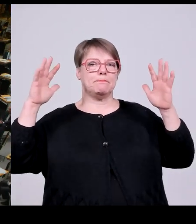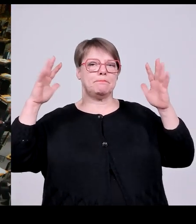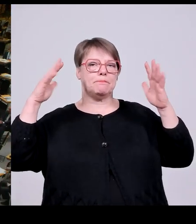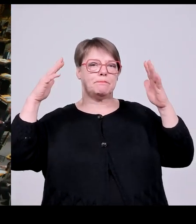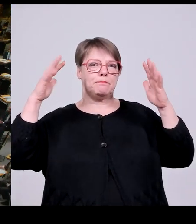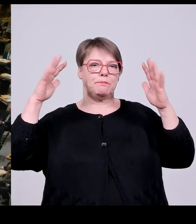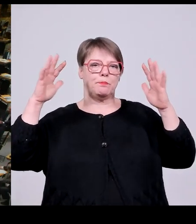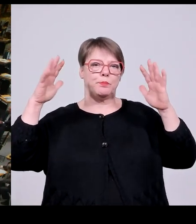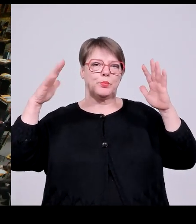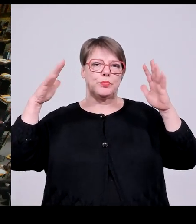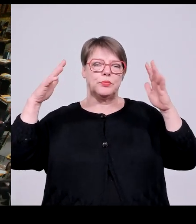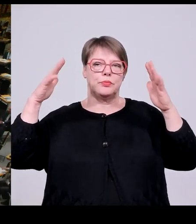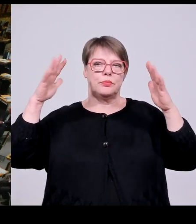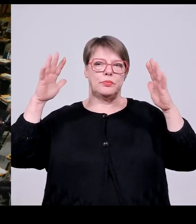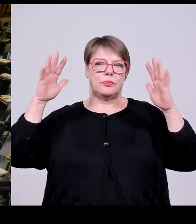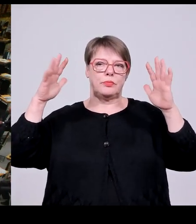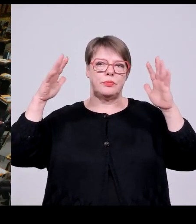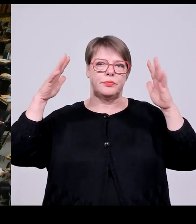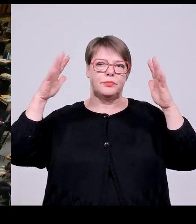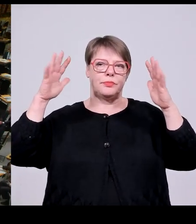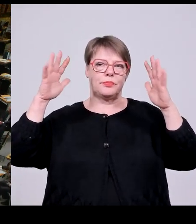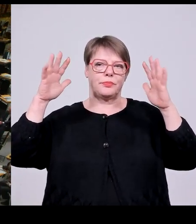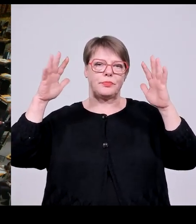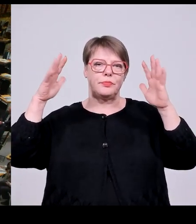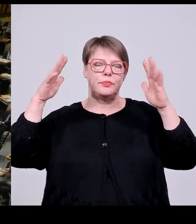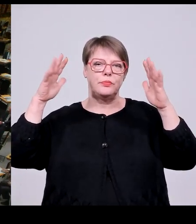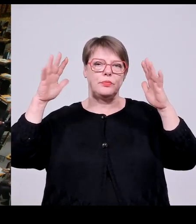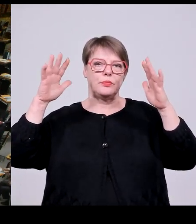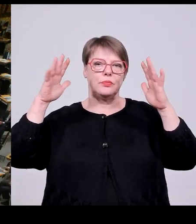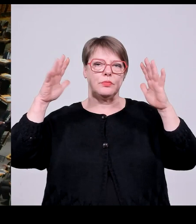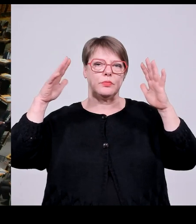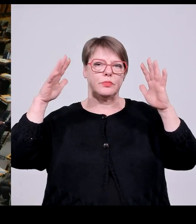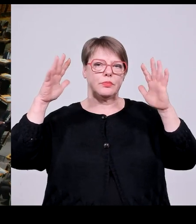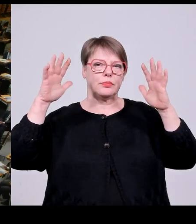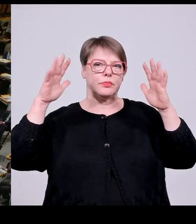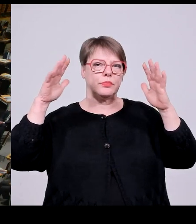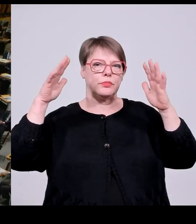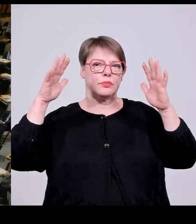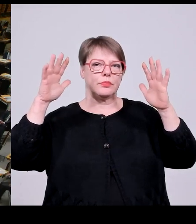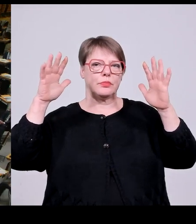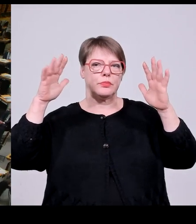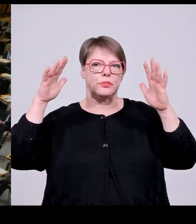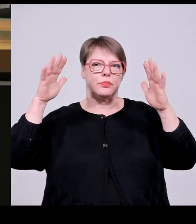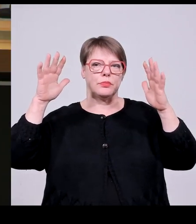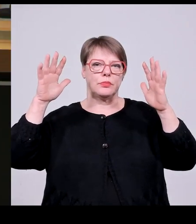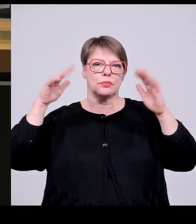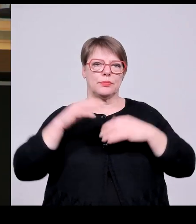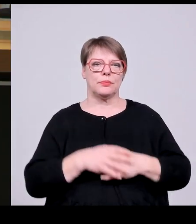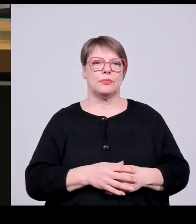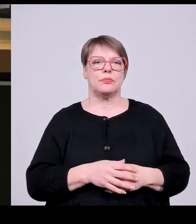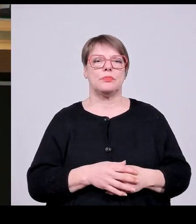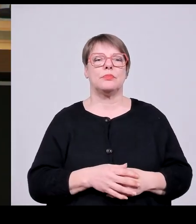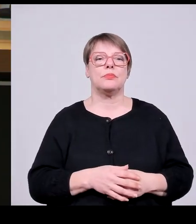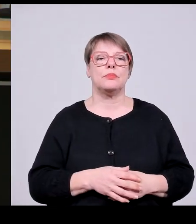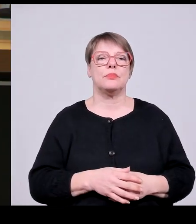Der Alleingang der CDU in dieser Frage ist, glaube ich, in der Sache nicht dienlich und fördert auch die Rechtssicherheit in den